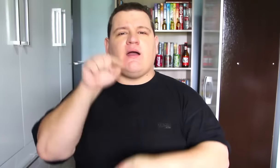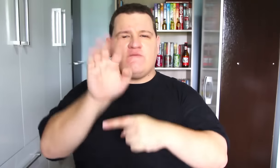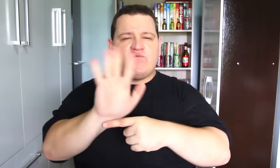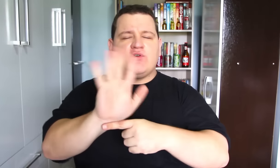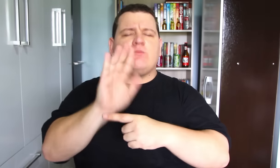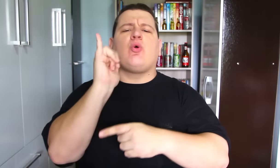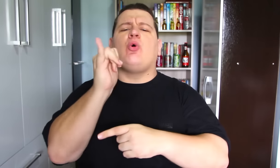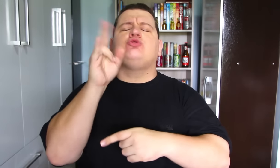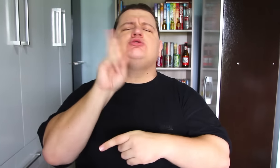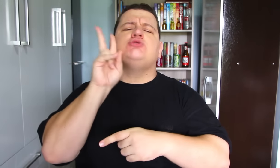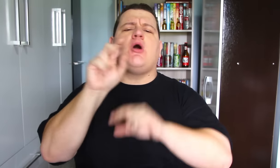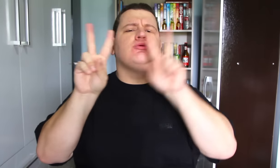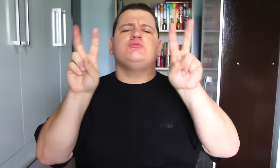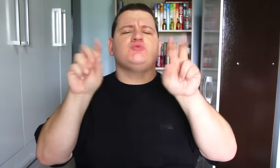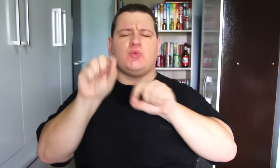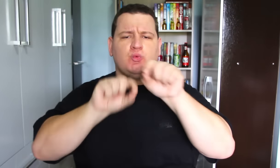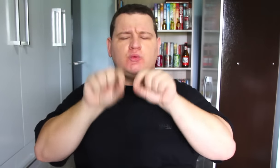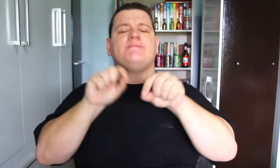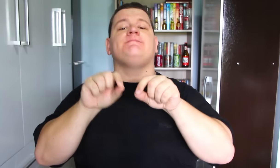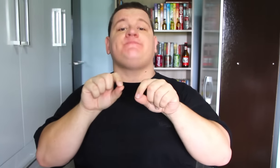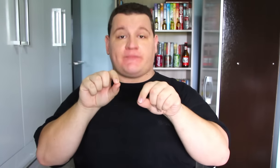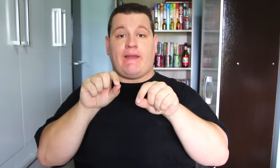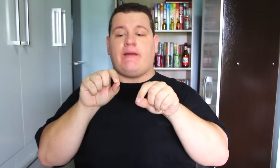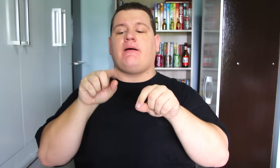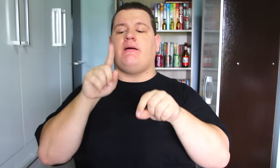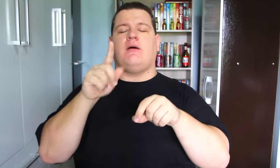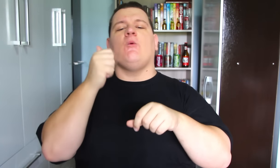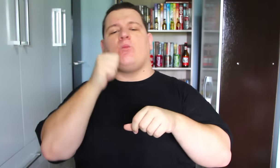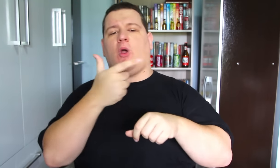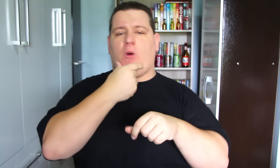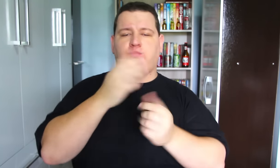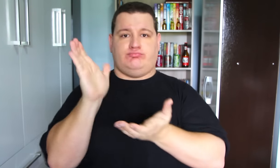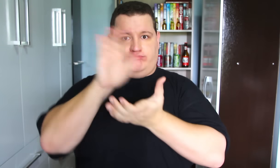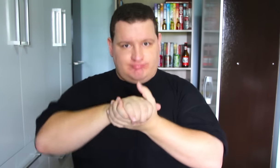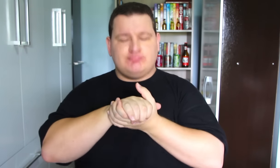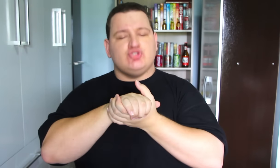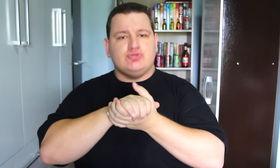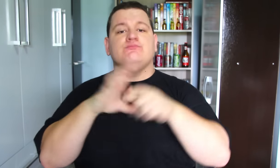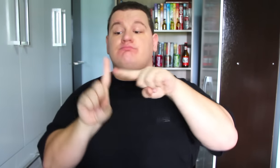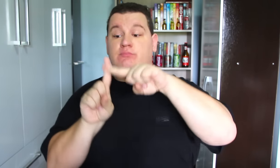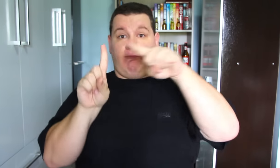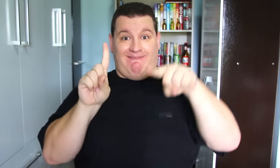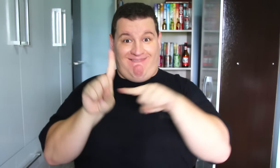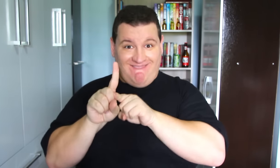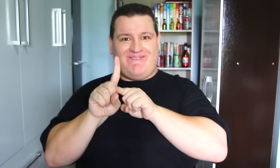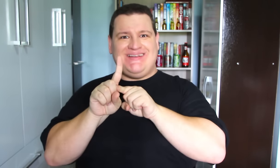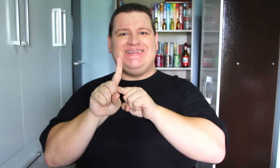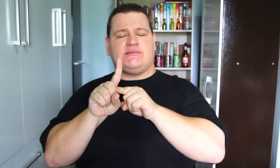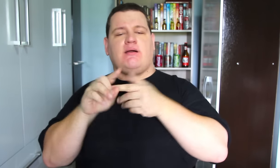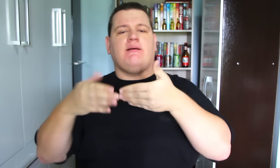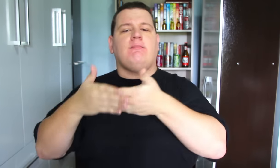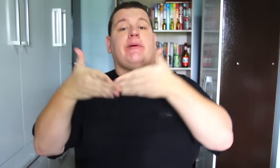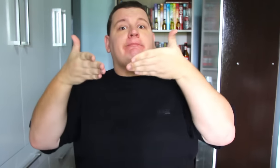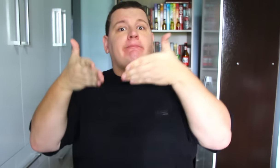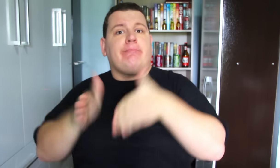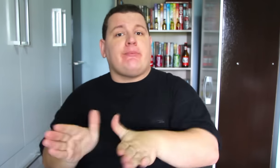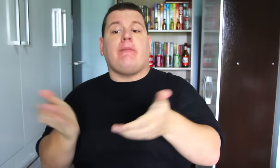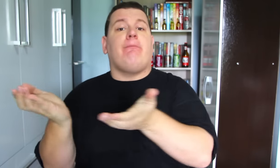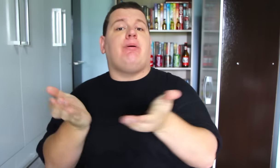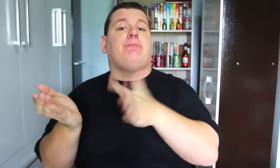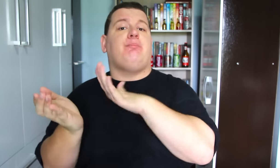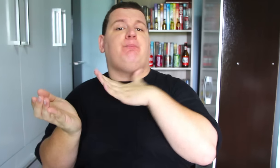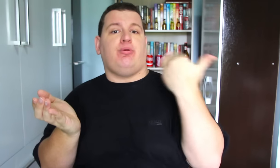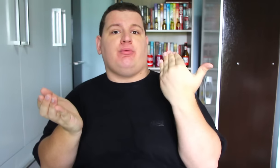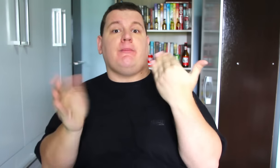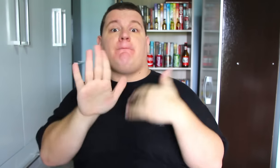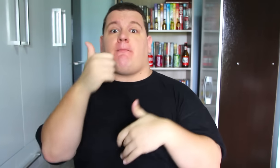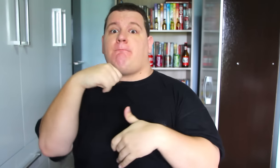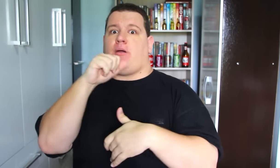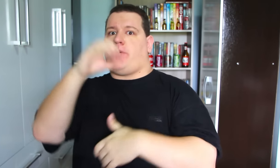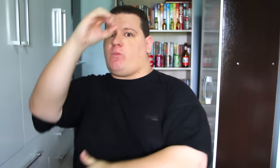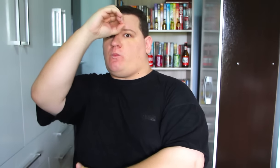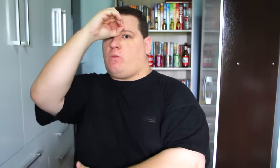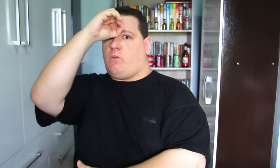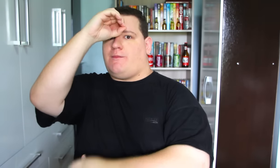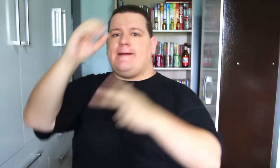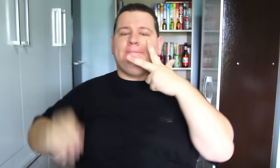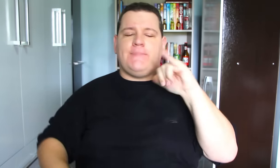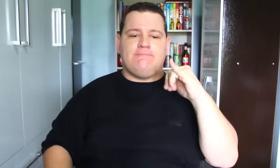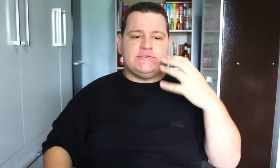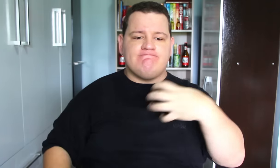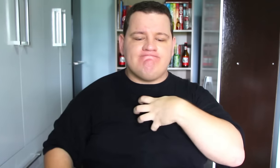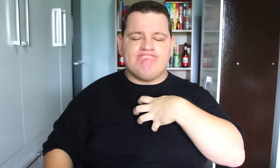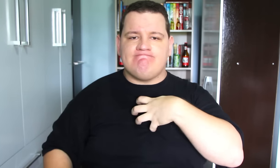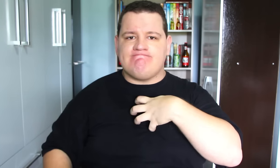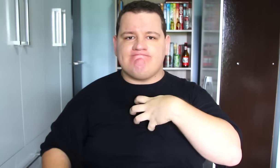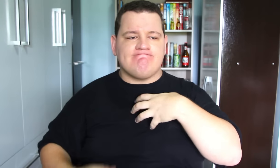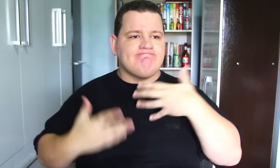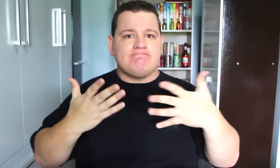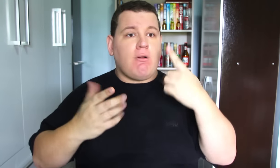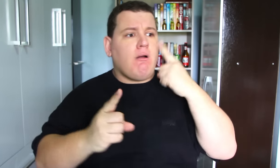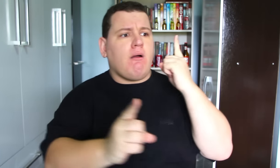O filme conta sobre um casal que perdeu seu filho logo depois do nascimento, mas a mãe não sabe,